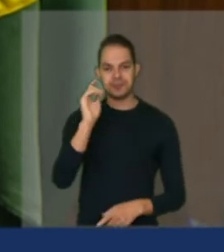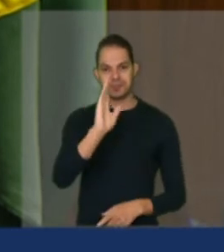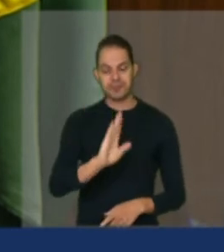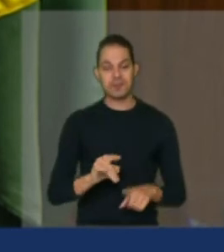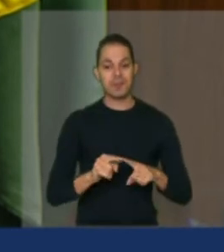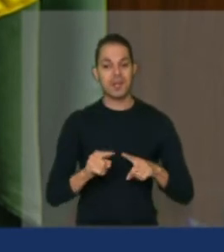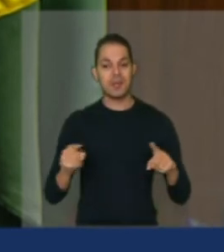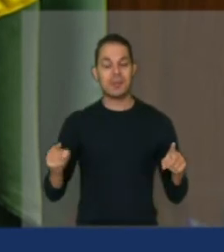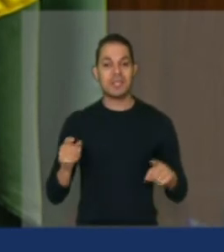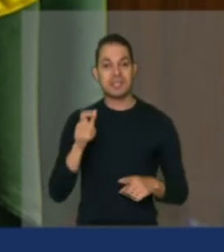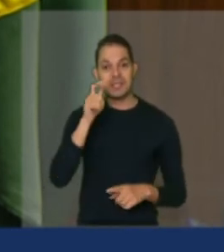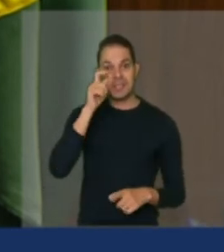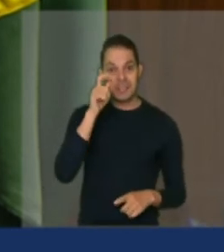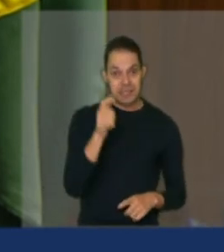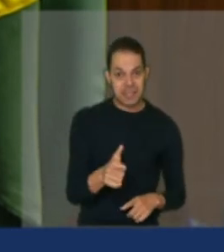QUE NÃO SÃO OS INTERESSES DO